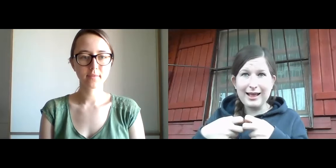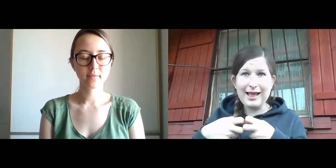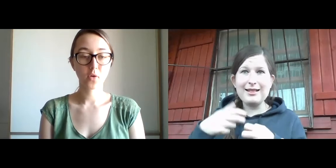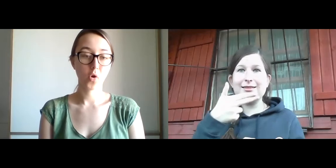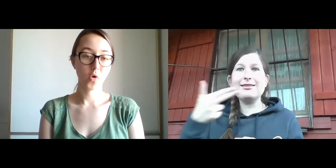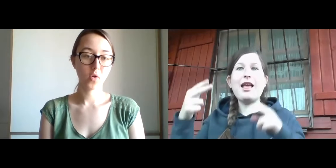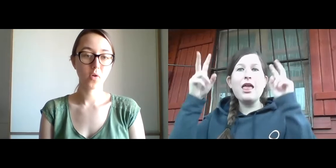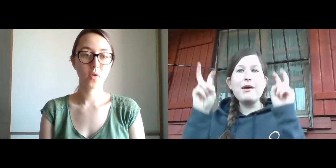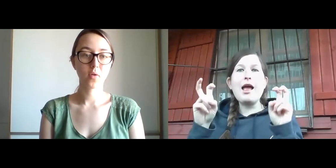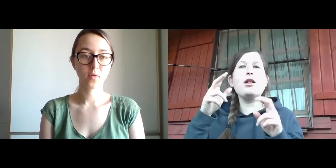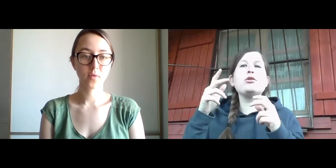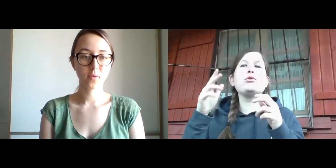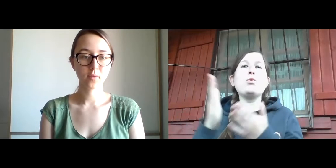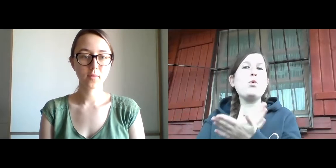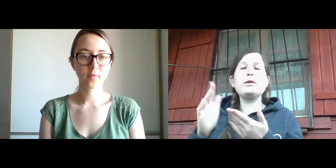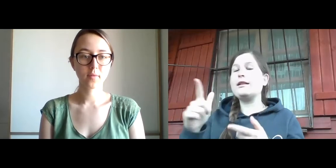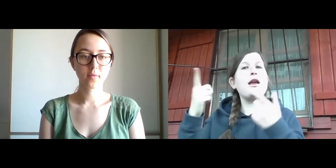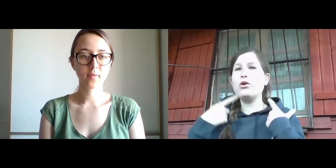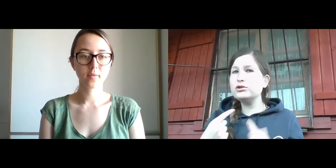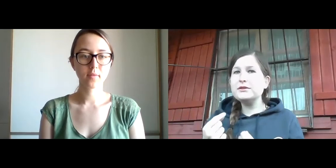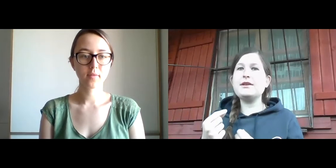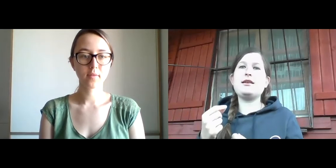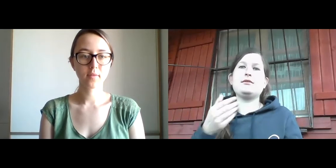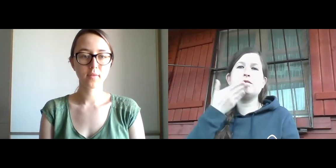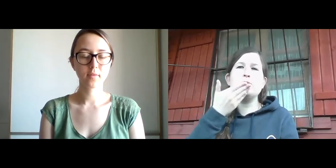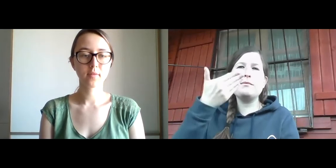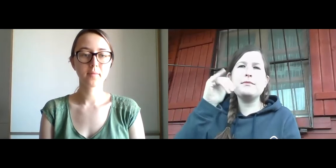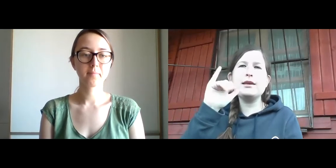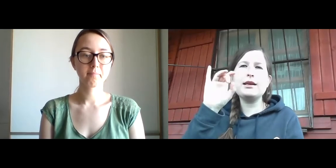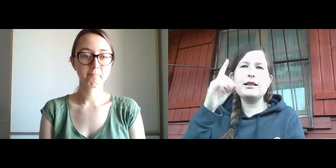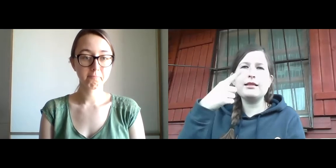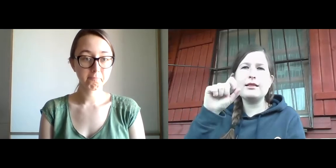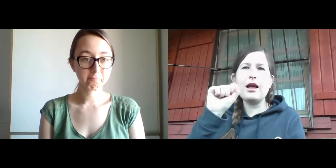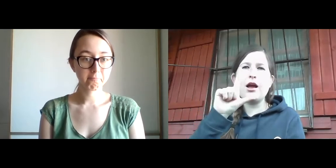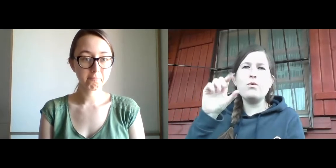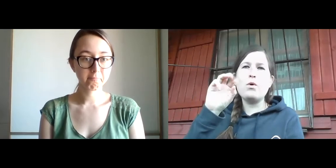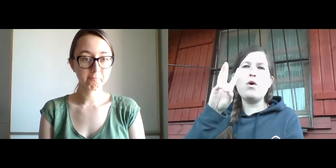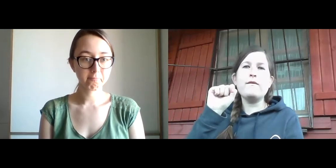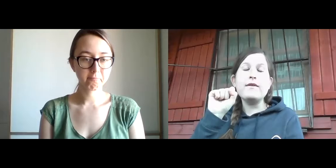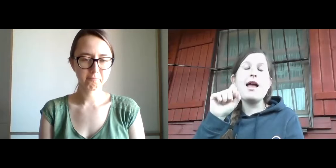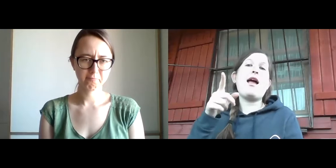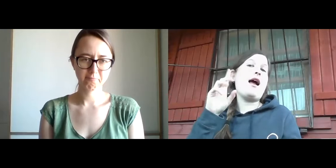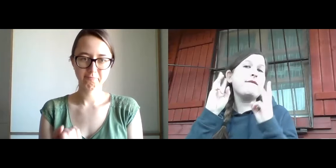"Kuchnia nieoczywista. Zupa migdałowa"